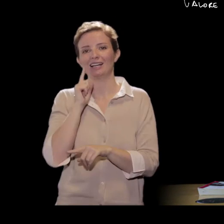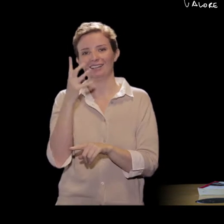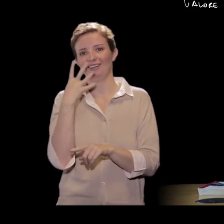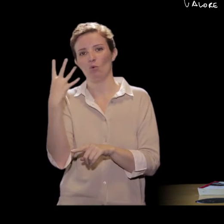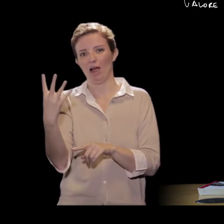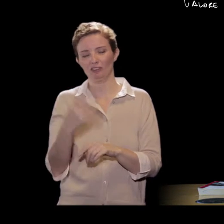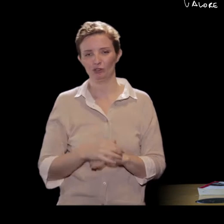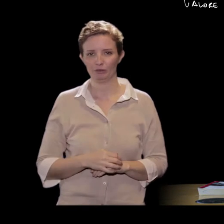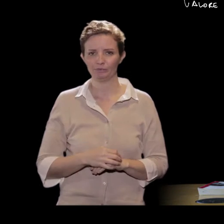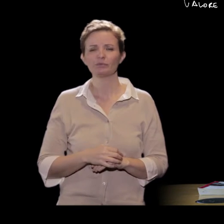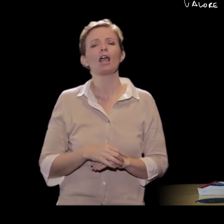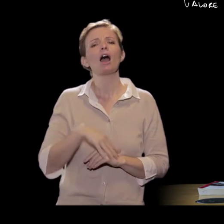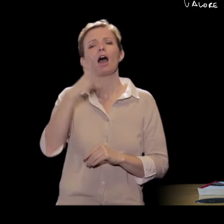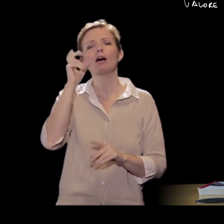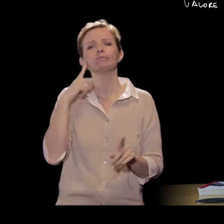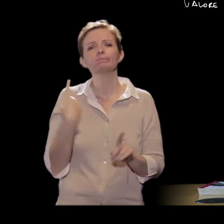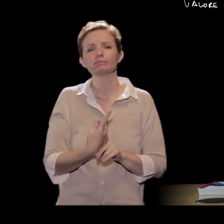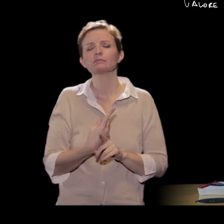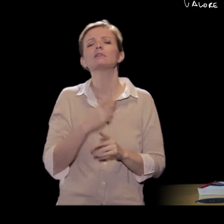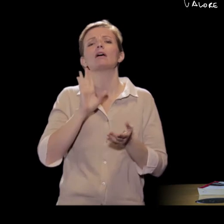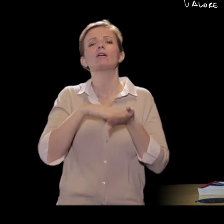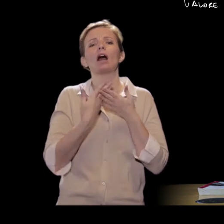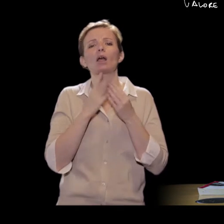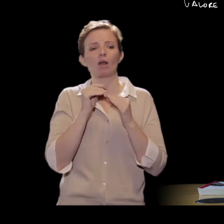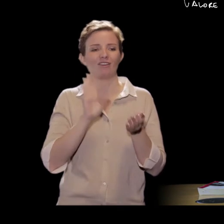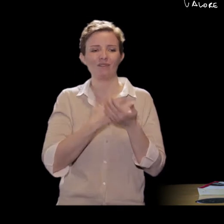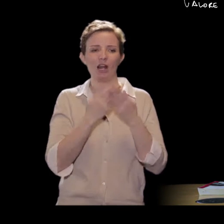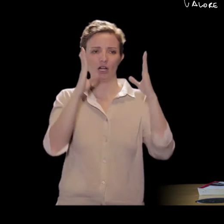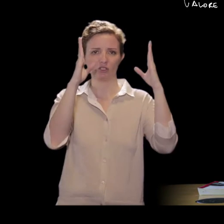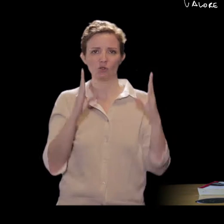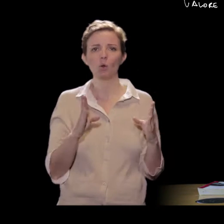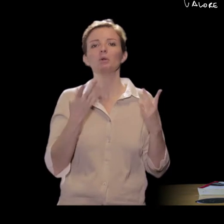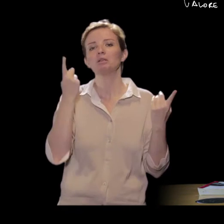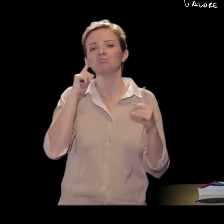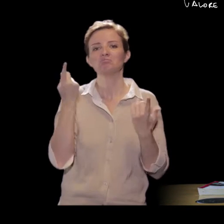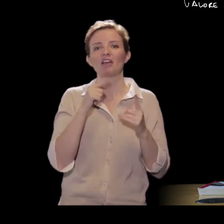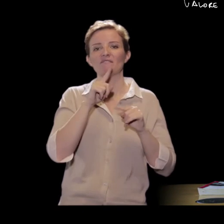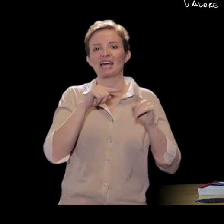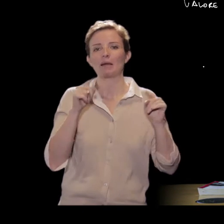Vale lo stesso concetto, se volessimo calcolare il modulo di una variabile. Per esempio la variabile x.